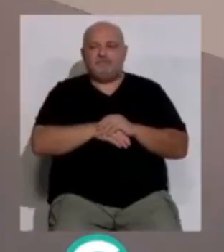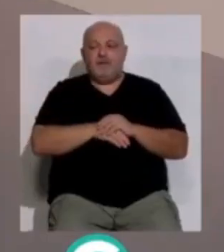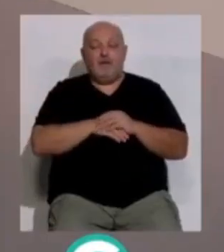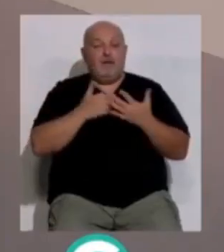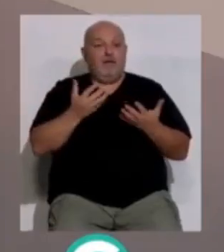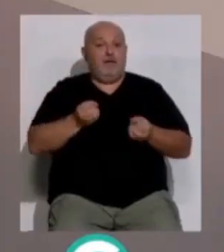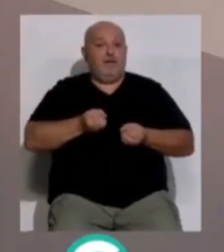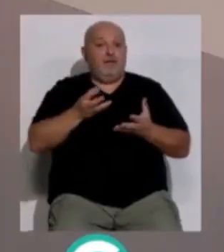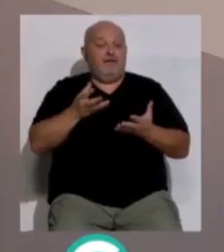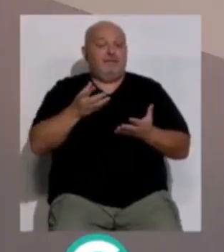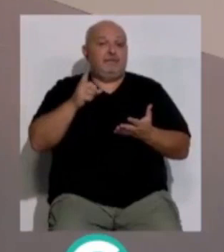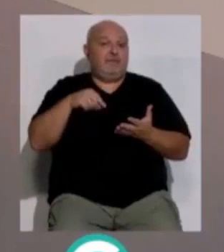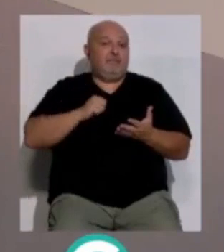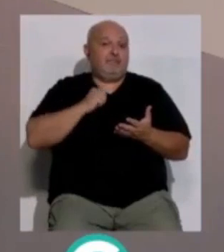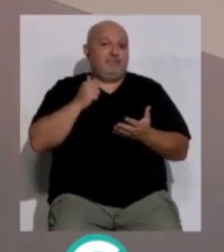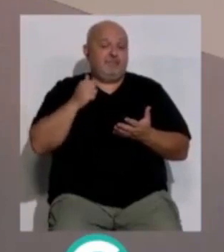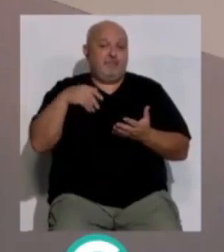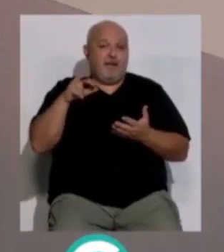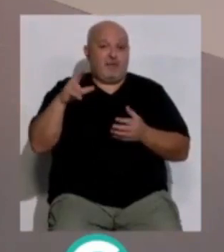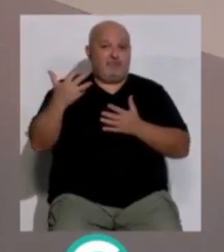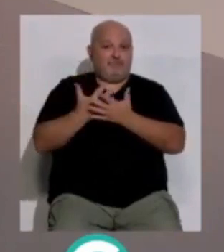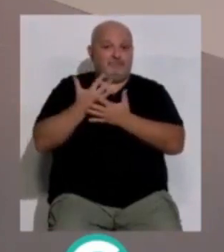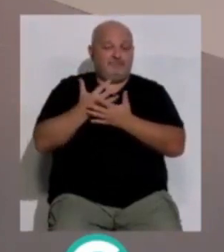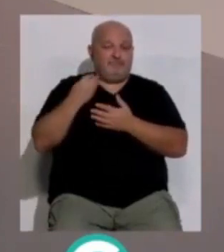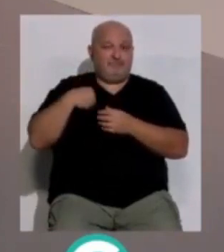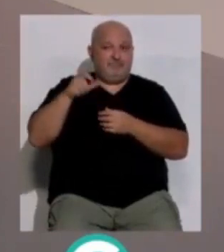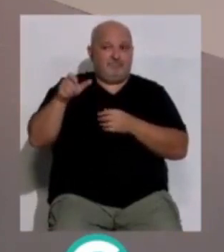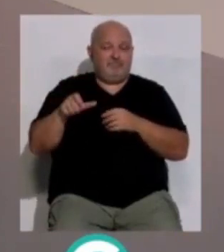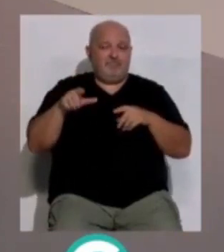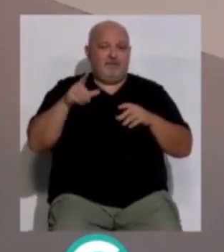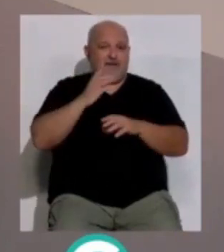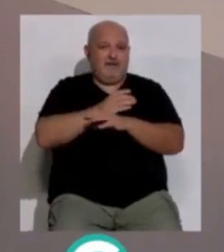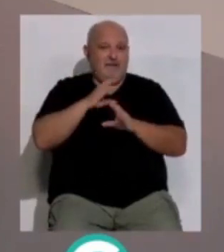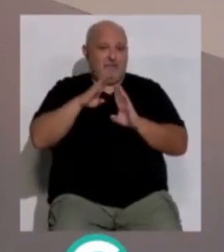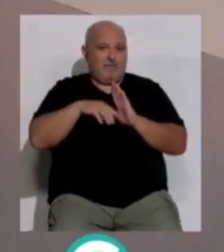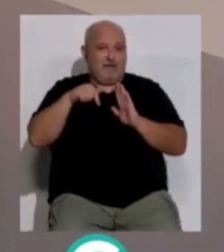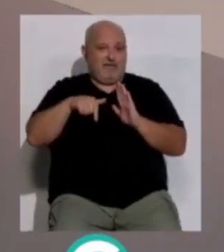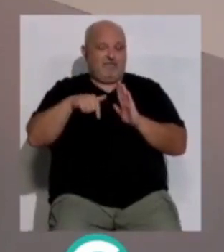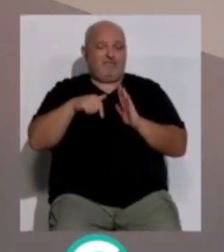decíamos queríamos tener con nosotros amaor aquí en el plato de la radio televisión municipal para